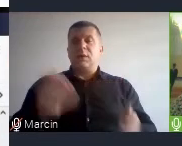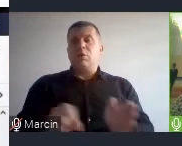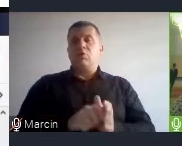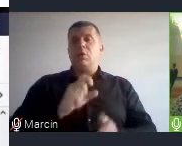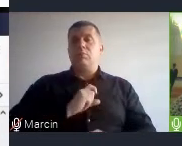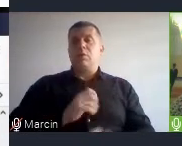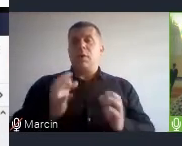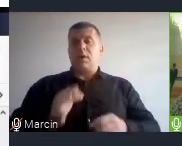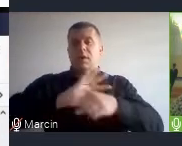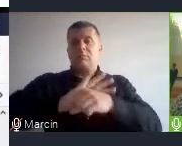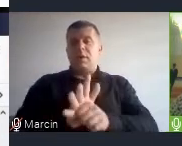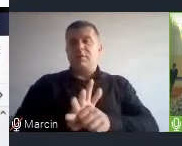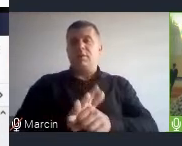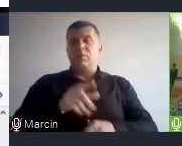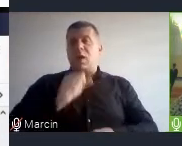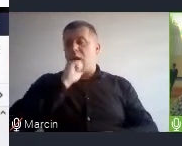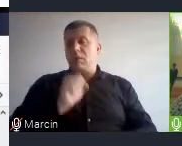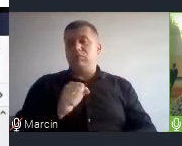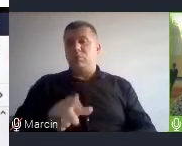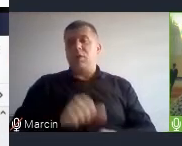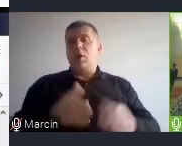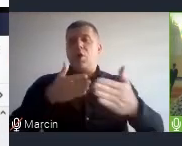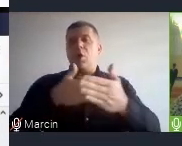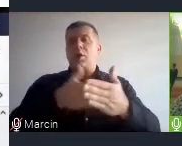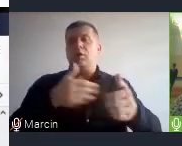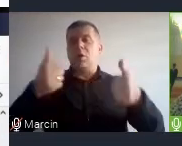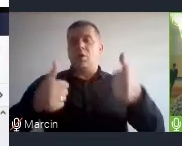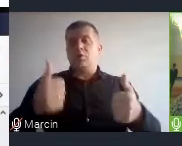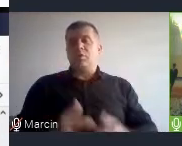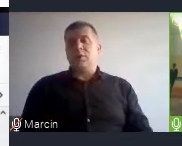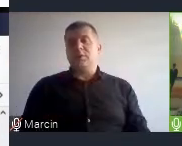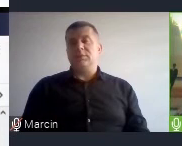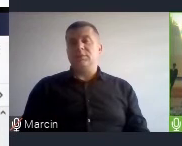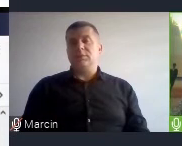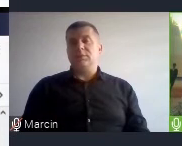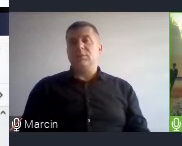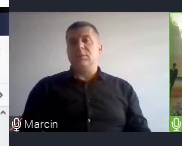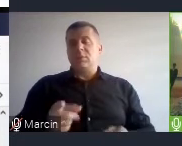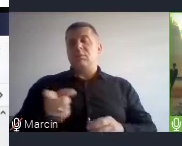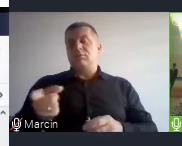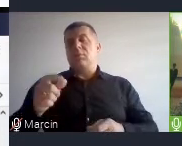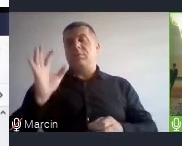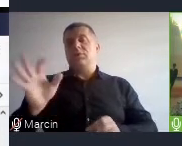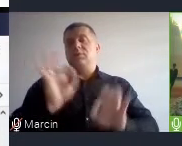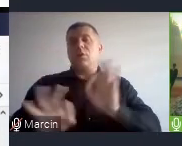zwłaszcza teraz w czasie pandemii absolutnie będzie ograniczeniem konkurencji i wyląduje w taryfikatorze korekt.